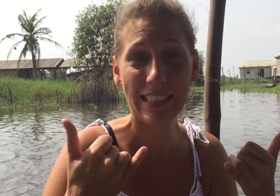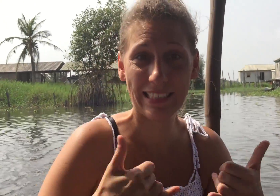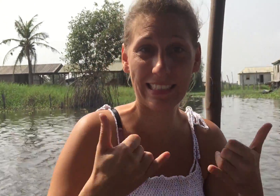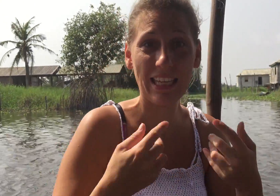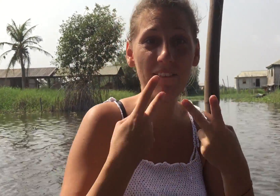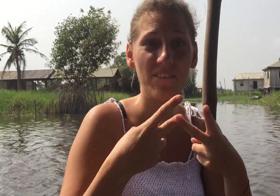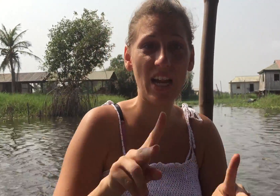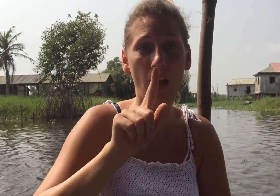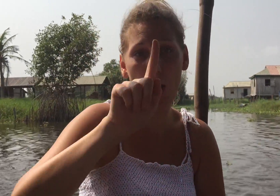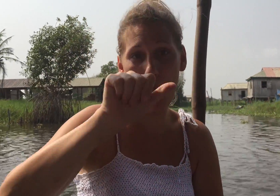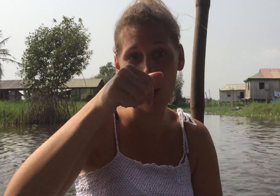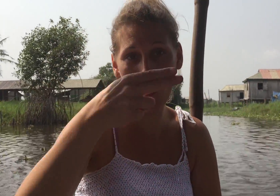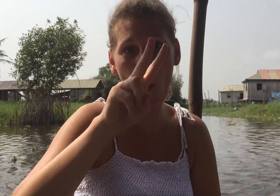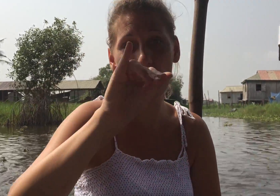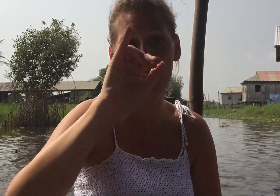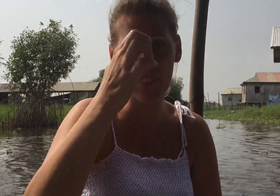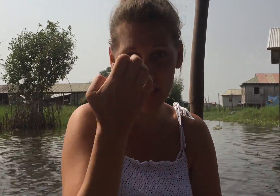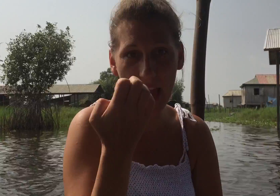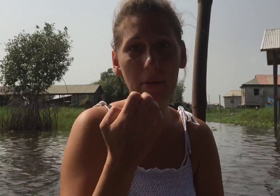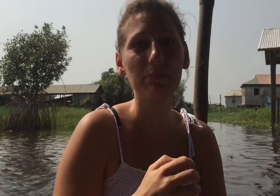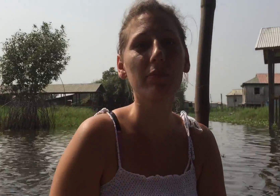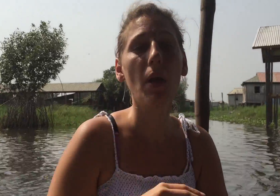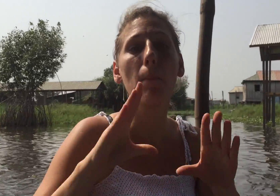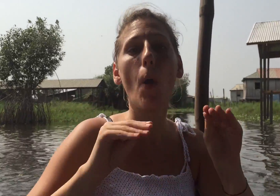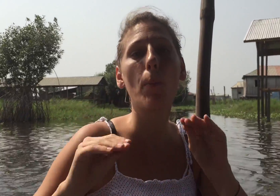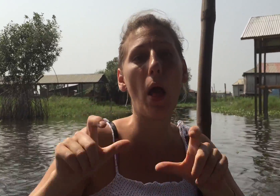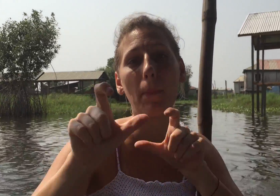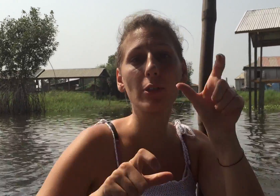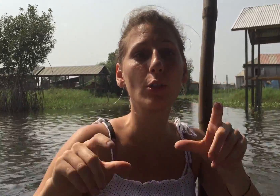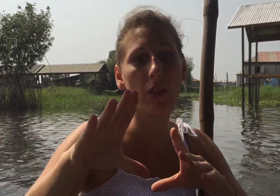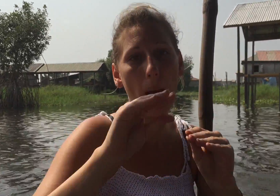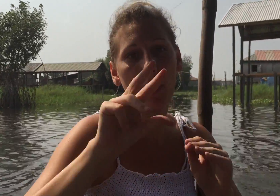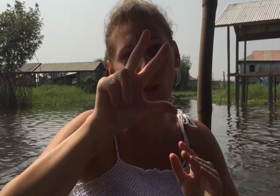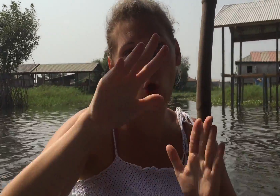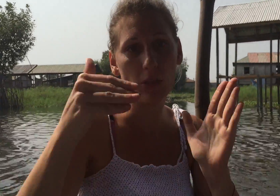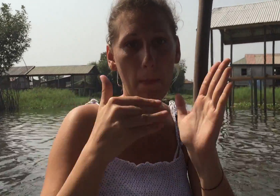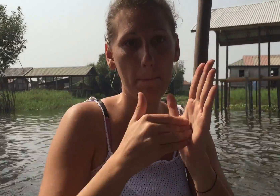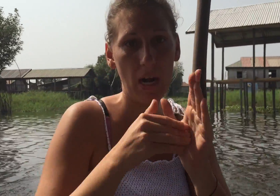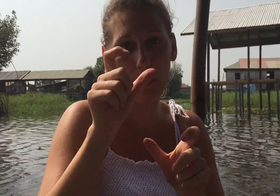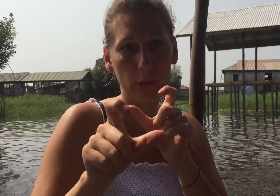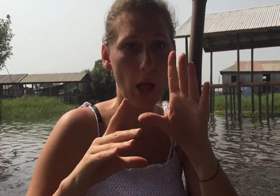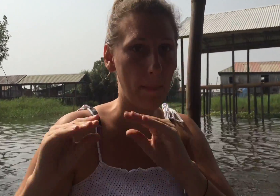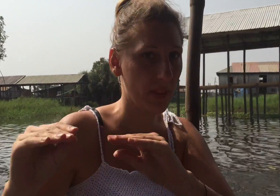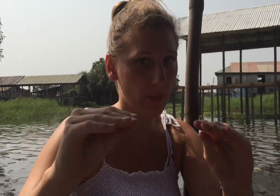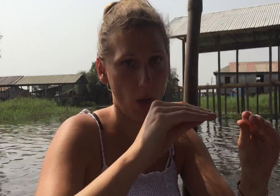Ici c'est la ville "Ganvié" avec ses 35 000 habitants.